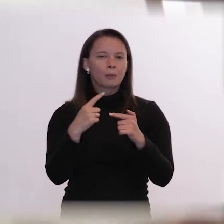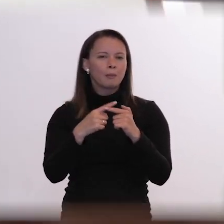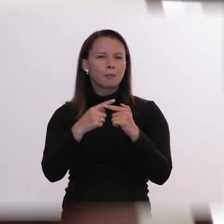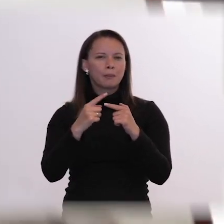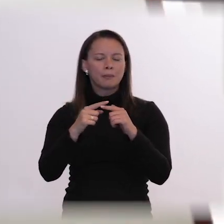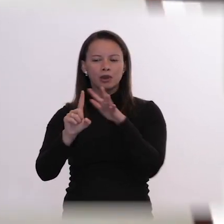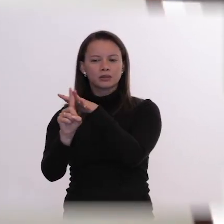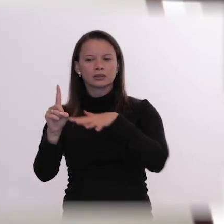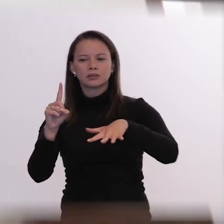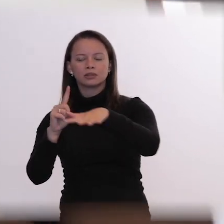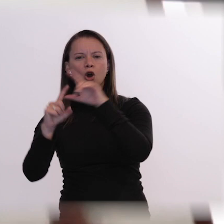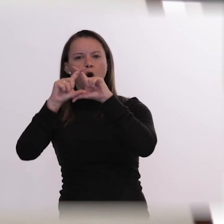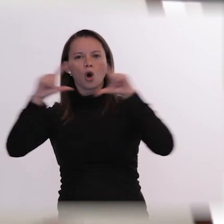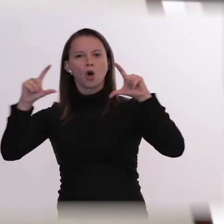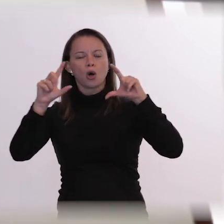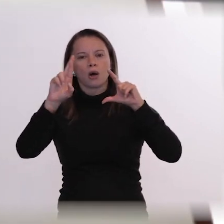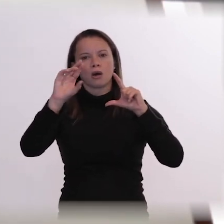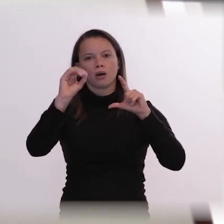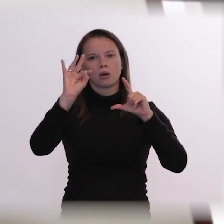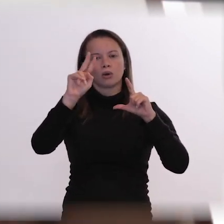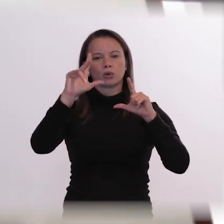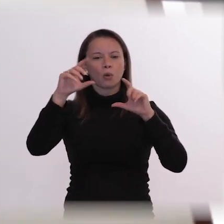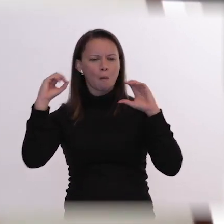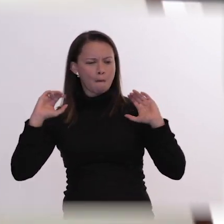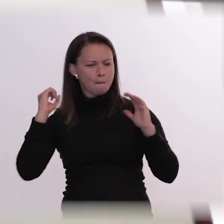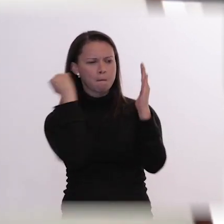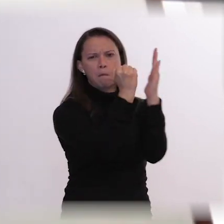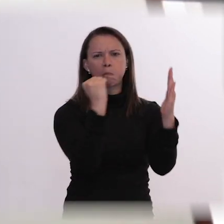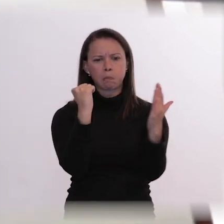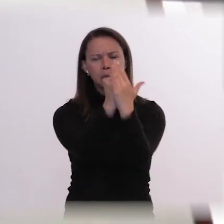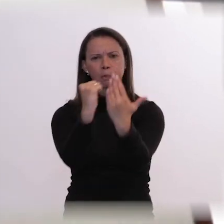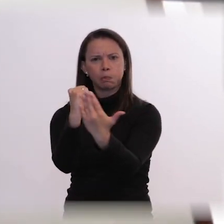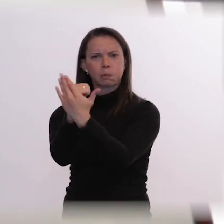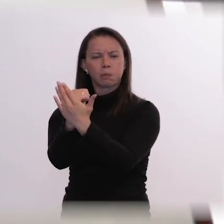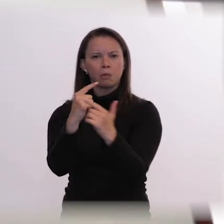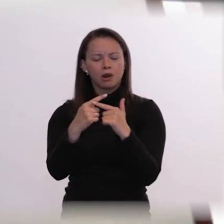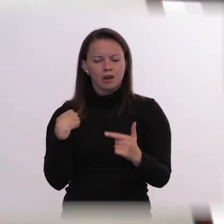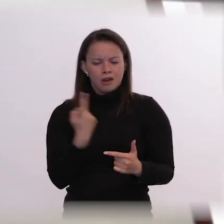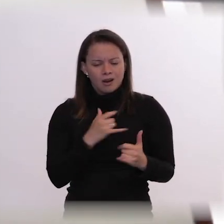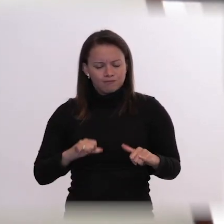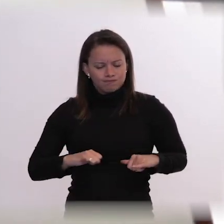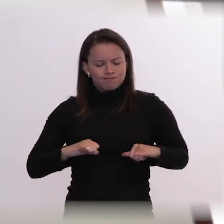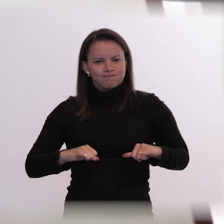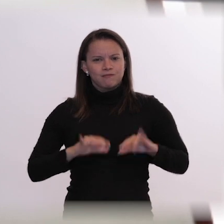que a sociedade coloca a nós, enlutados, famílias enlutadas dos suicidas.